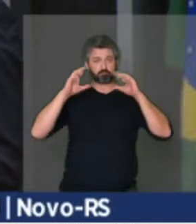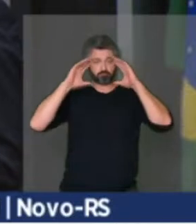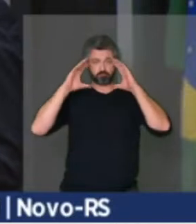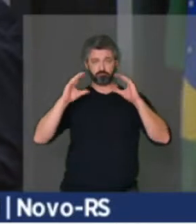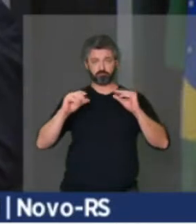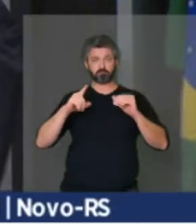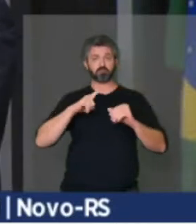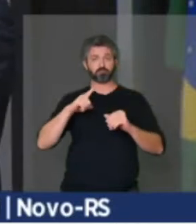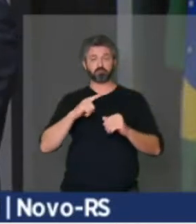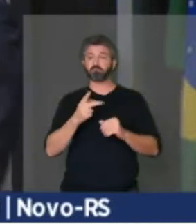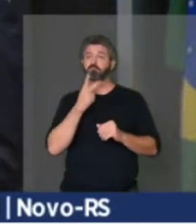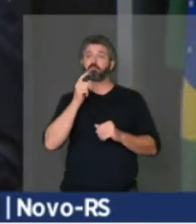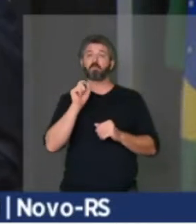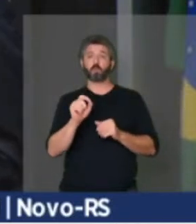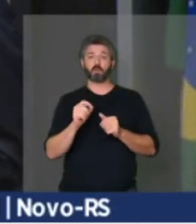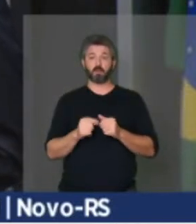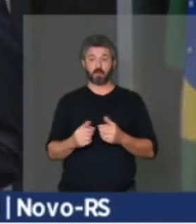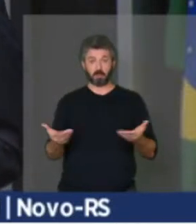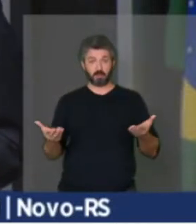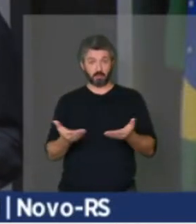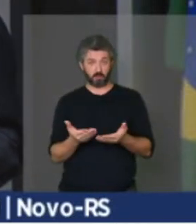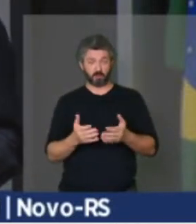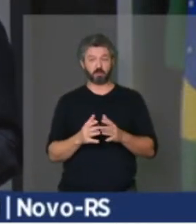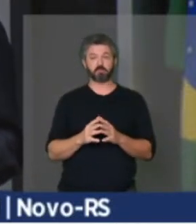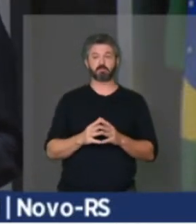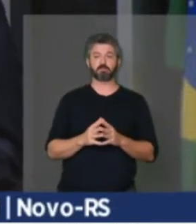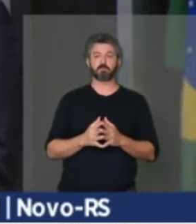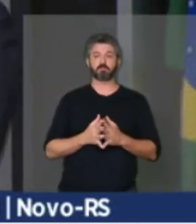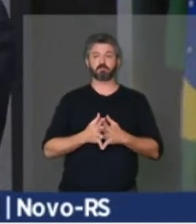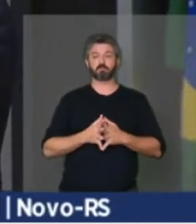É CONVOCAÇÃO DO MINISTRO PAULO GUEDES, ASSIM COMO JÁ